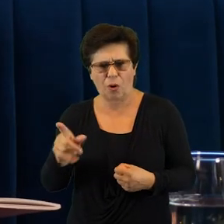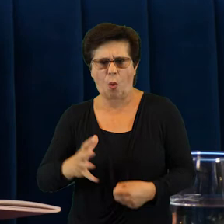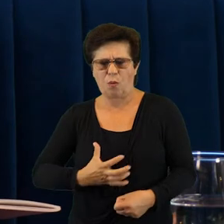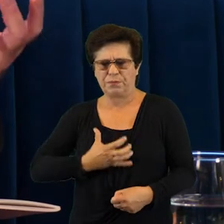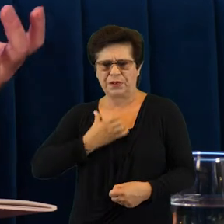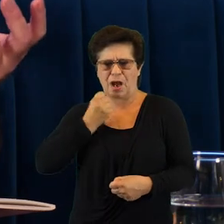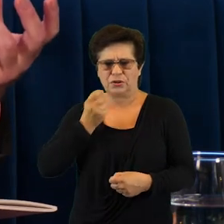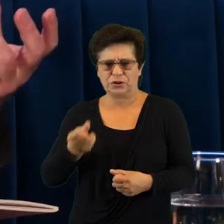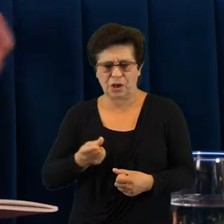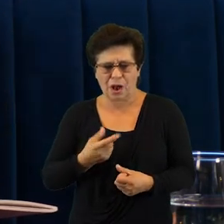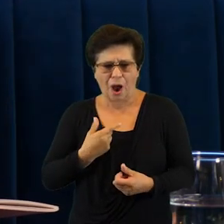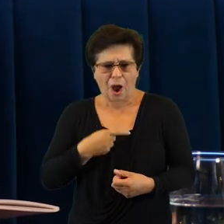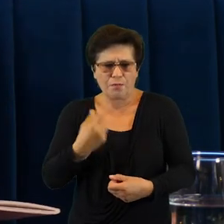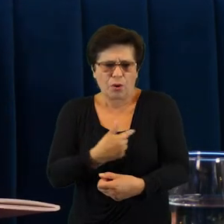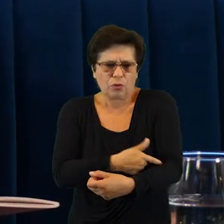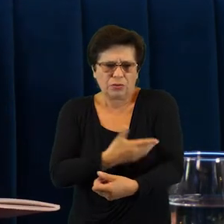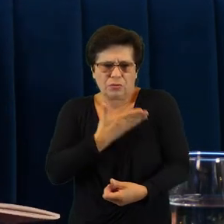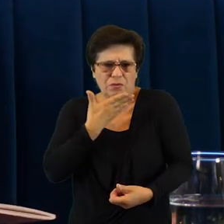A prokurator nie miał już żadnych argumentów.